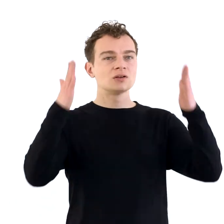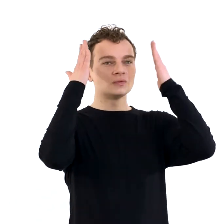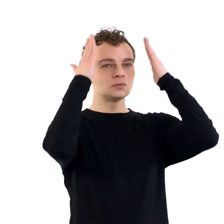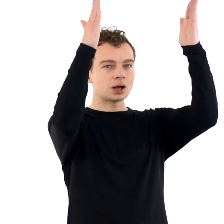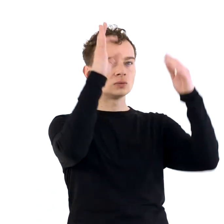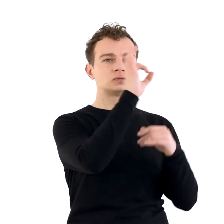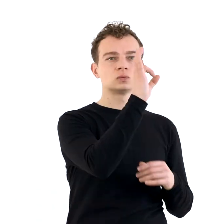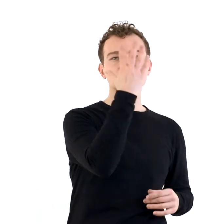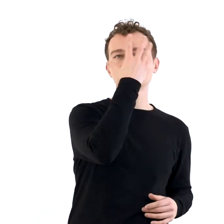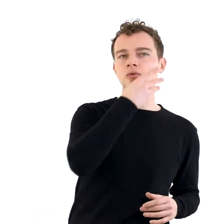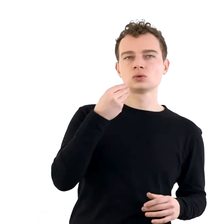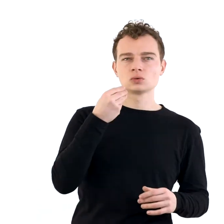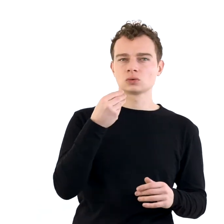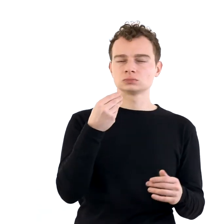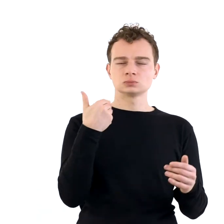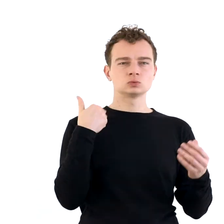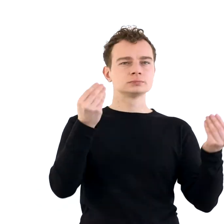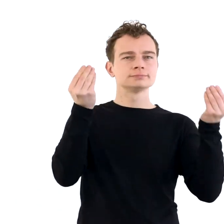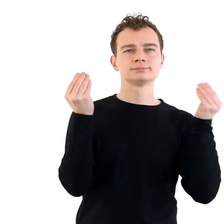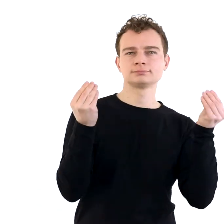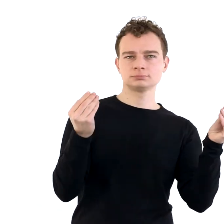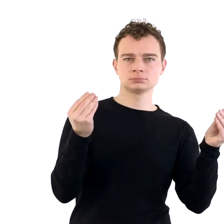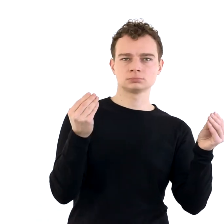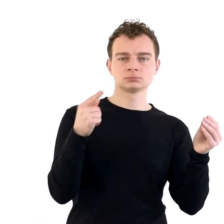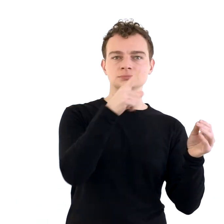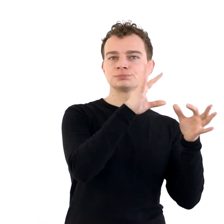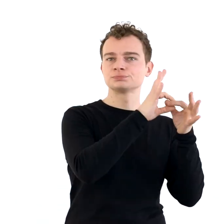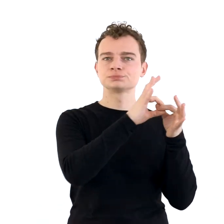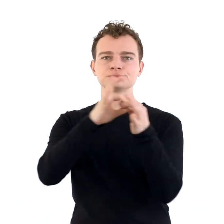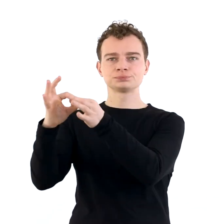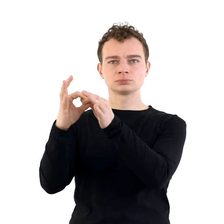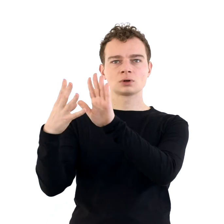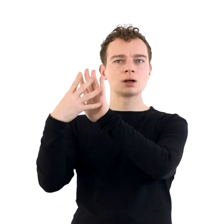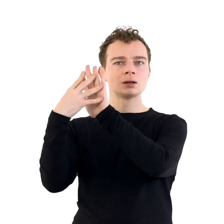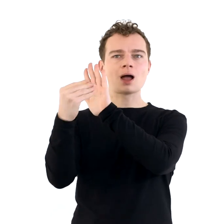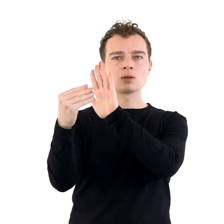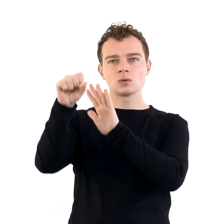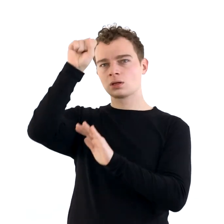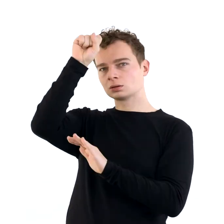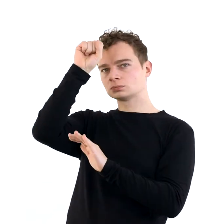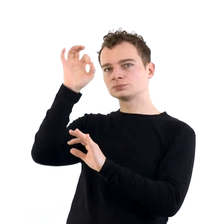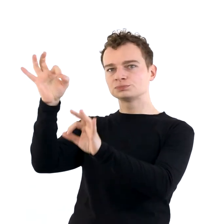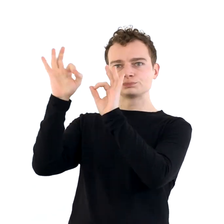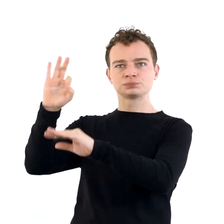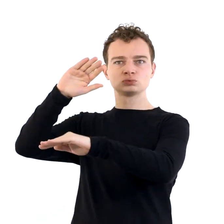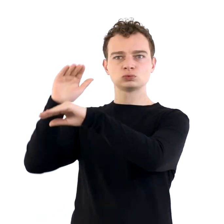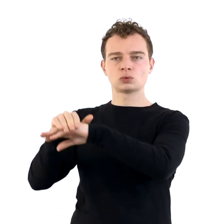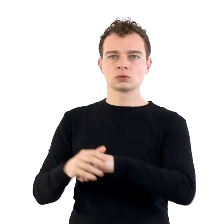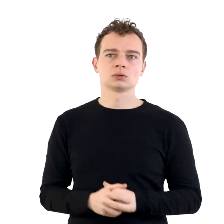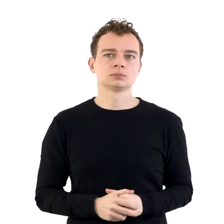Był to wygląd idealny, zgodny z kanonem egipskim.